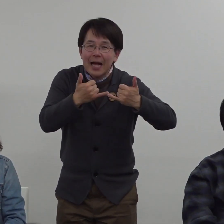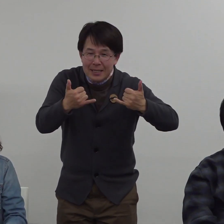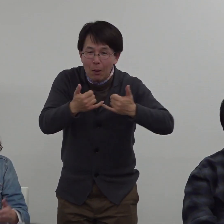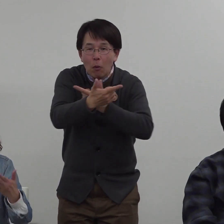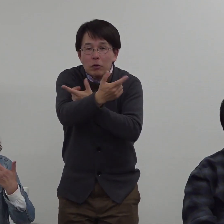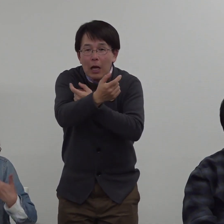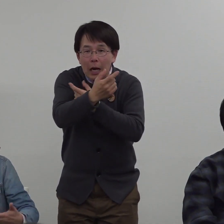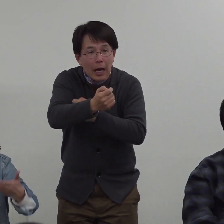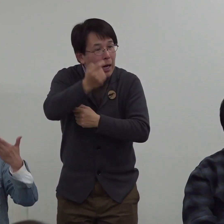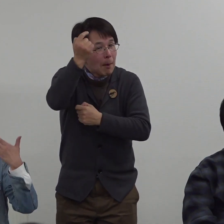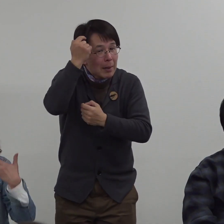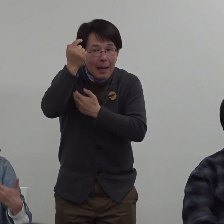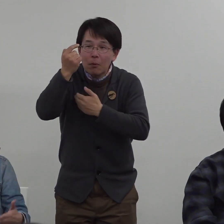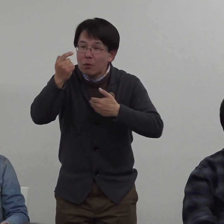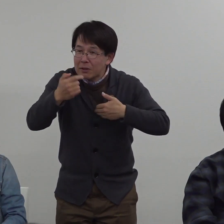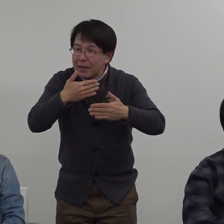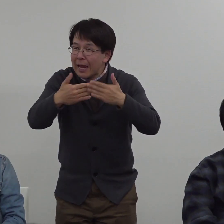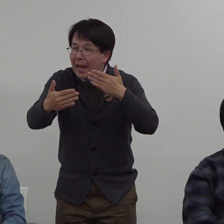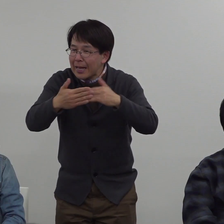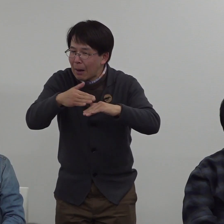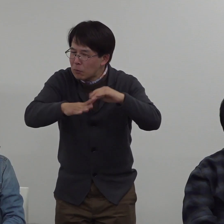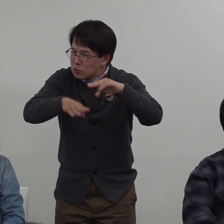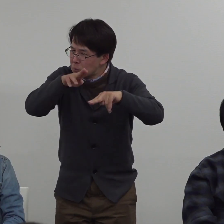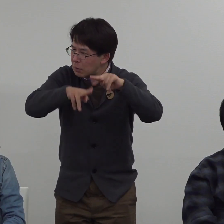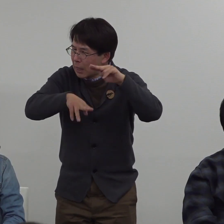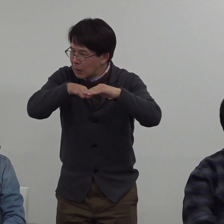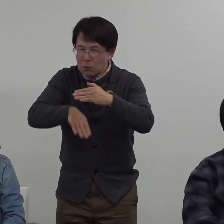経験を積んでいっていただけると思うので